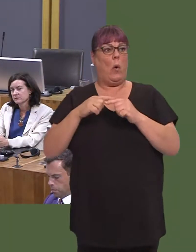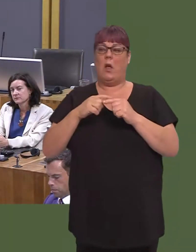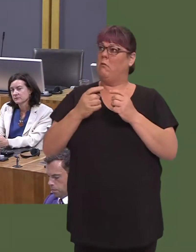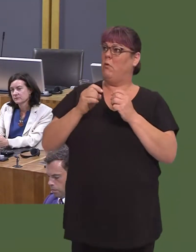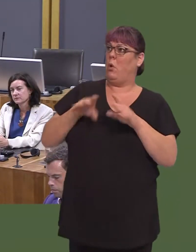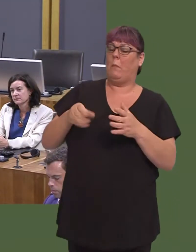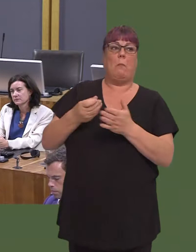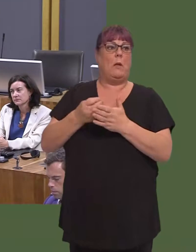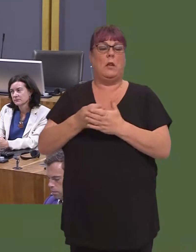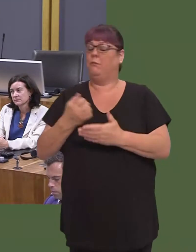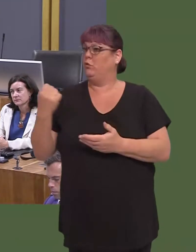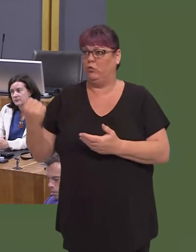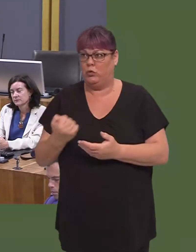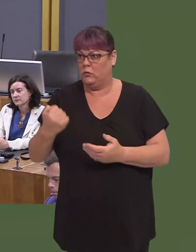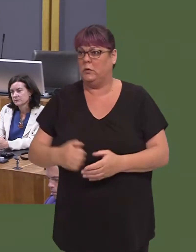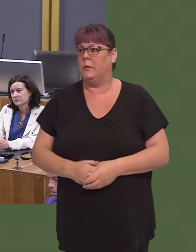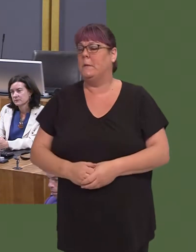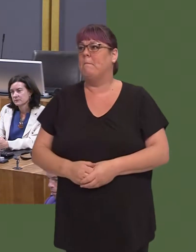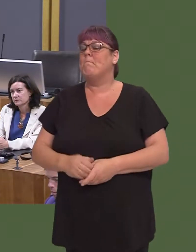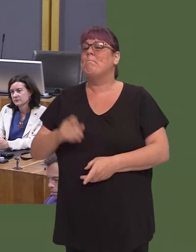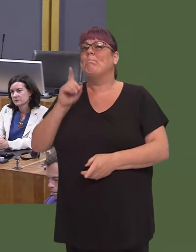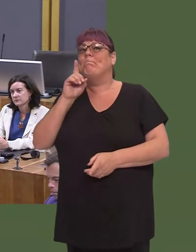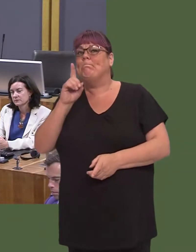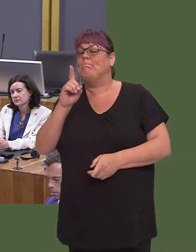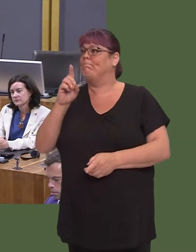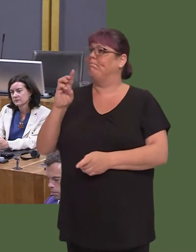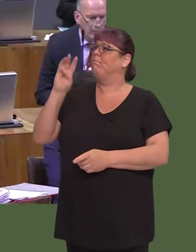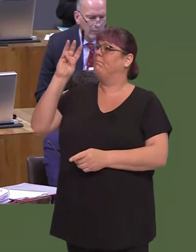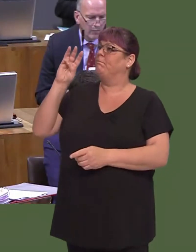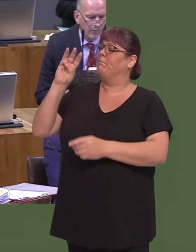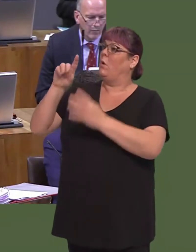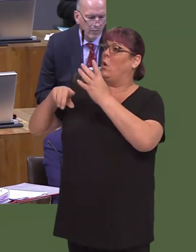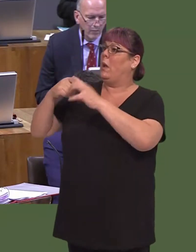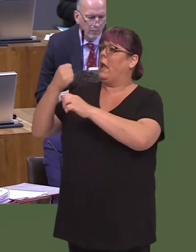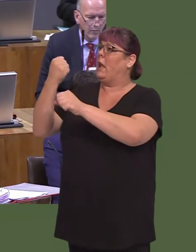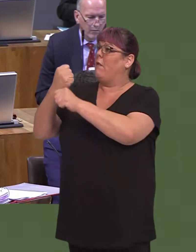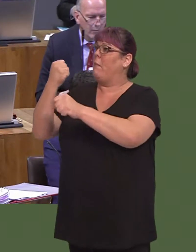yn y pen draw, dros y blynyddoedd, i weld a yw hwn yn rhywbeth sydd yn anarferol neu